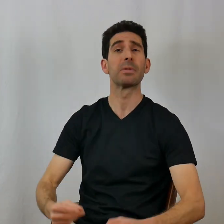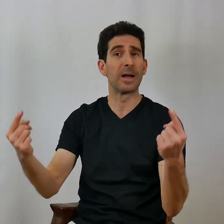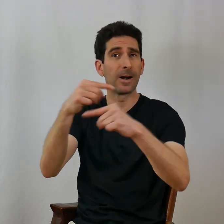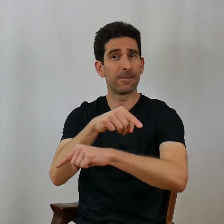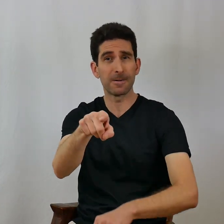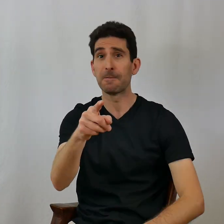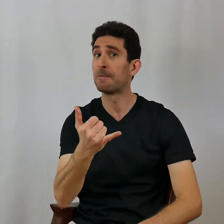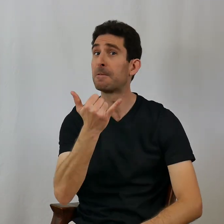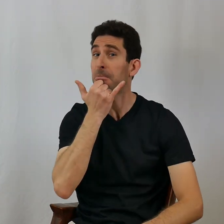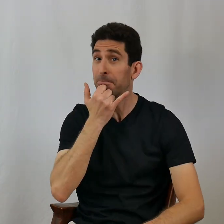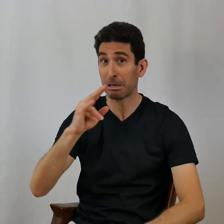A l'inverse, si tu te trompes.